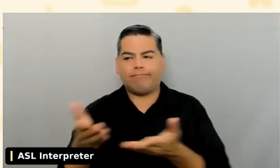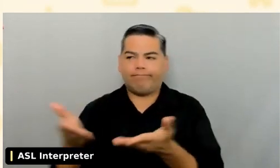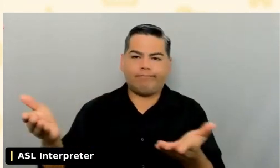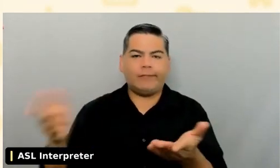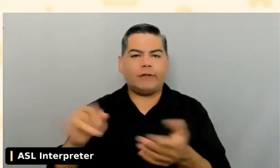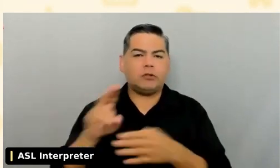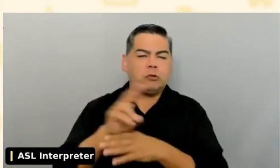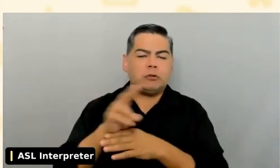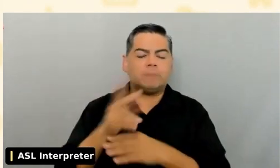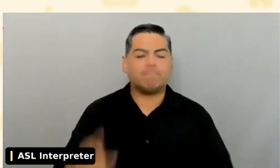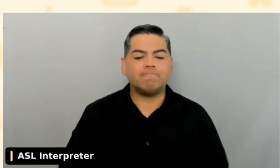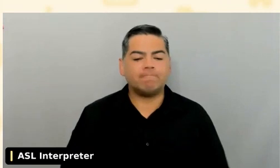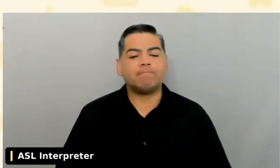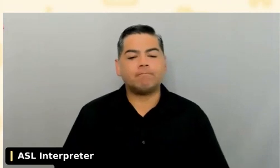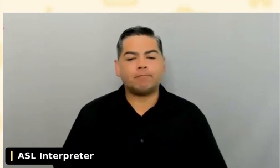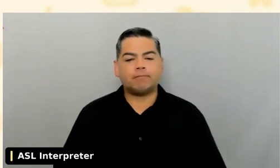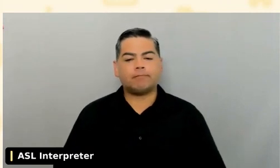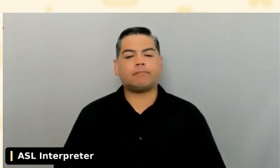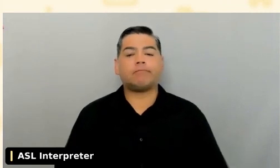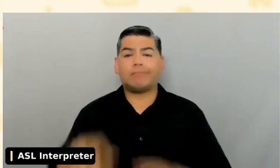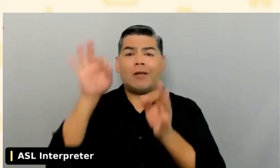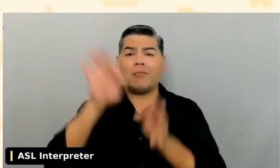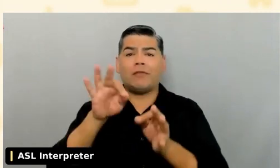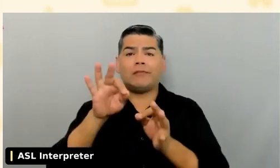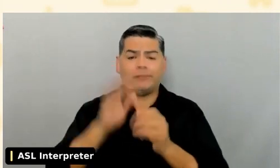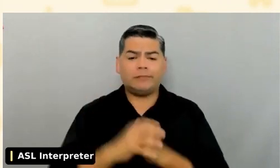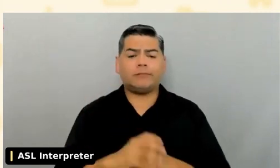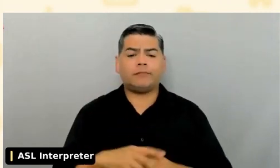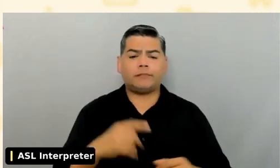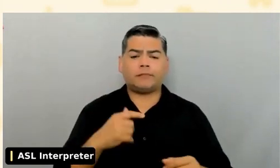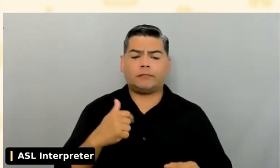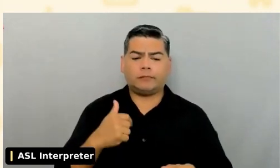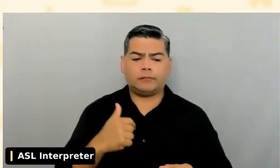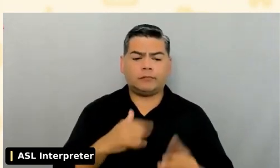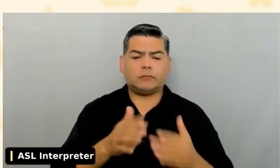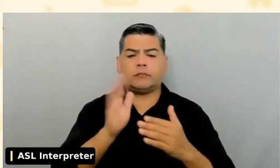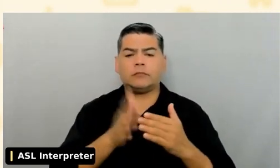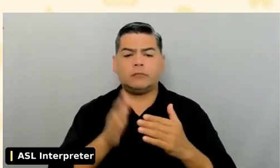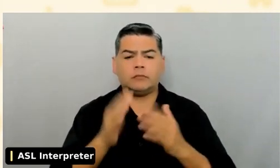Perfecto. Bueno, con eso, hemos llegado al final de nuestra lista de preguntas,